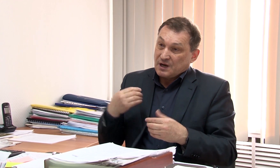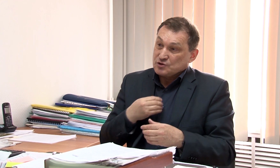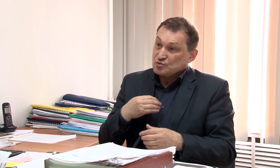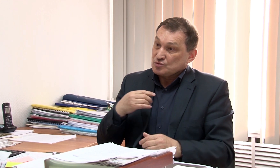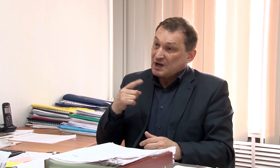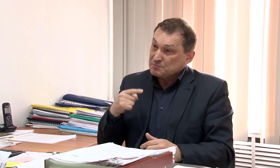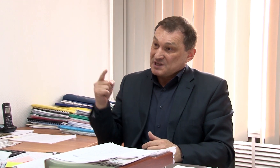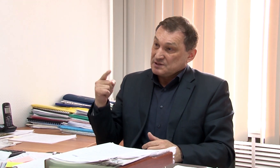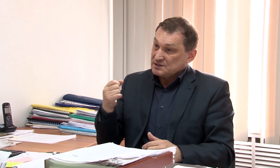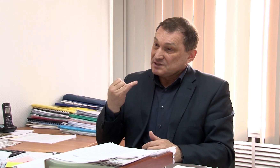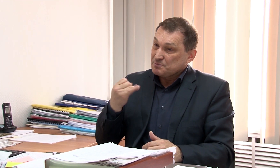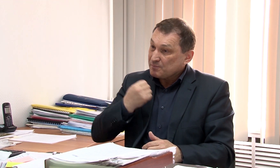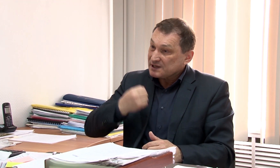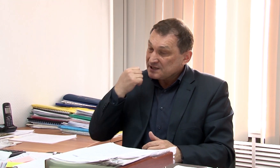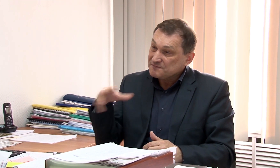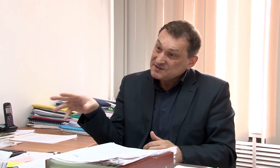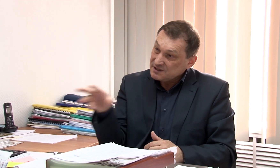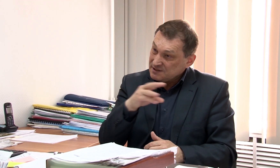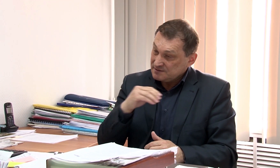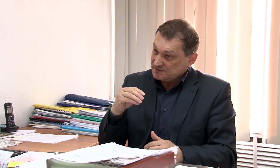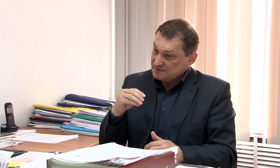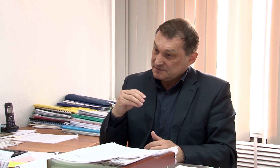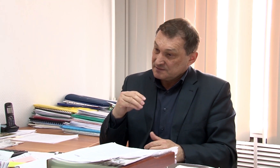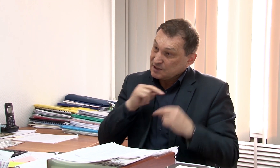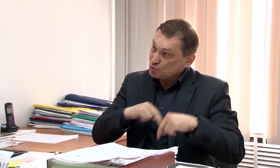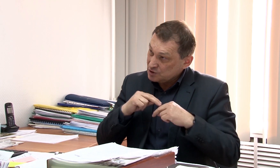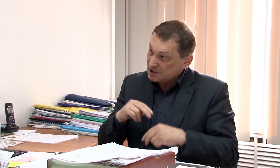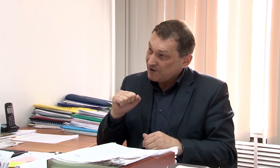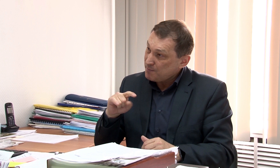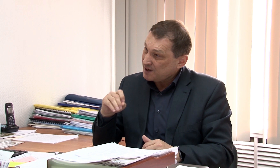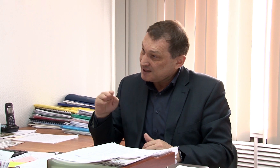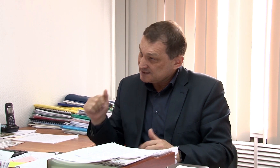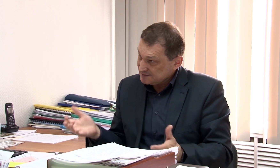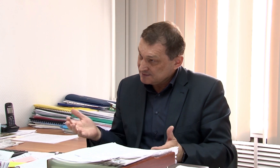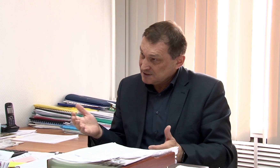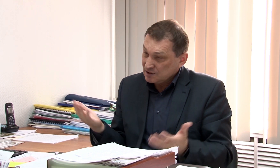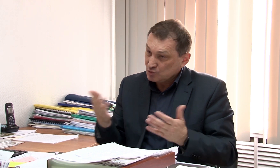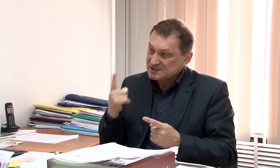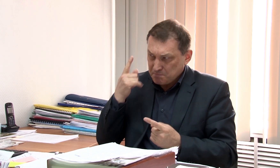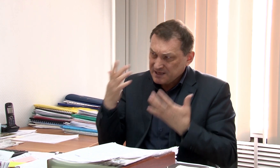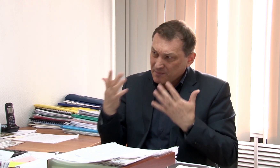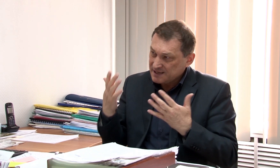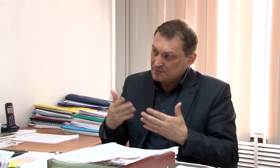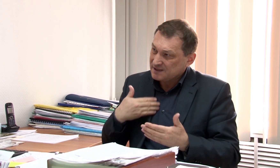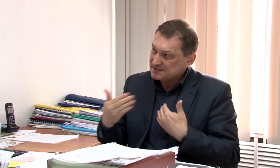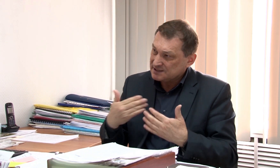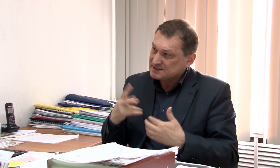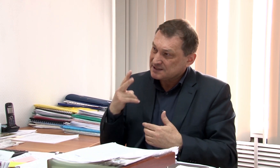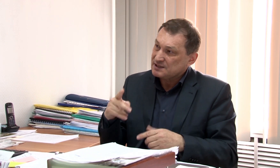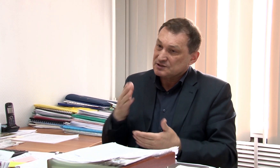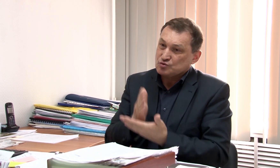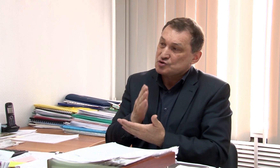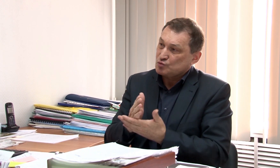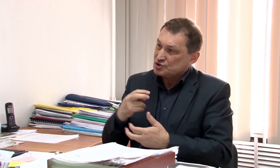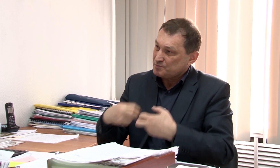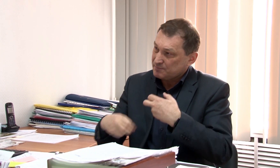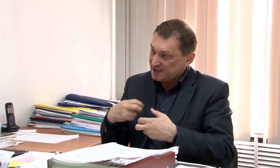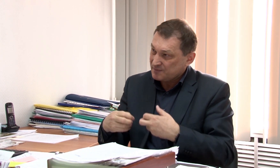Я хочу отметить и поблагодарить всех сотрудников аппарата ВОГ, которые с пониманием относились к существующей проблеме,